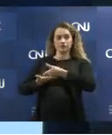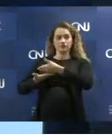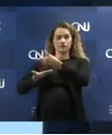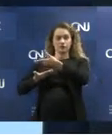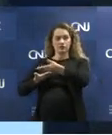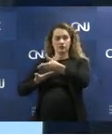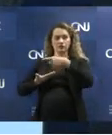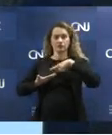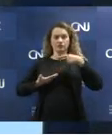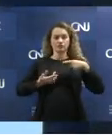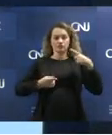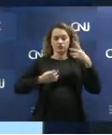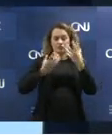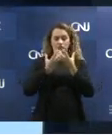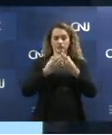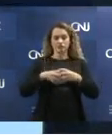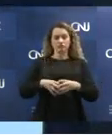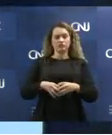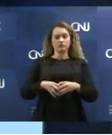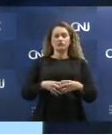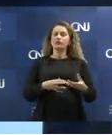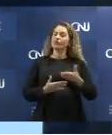Então, vamos firmá la